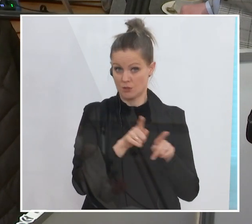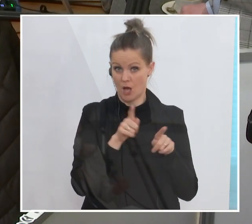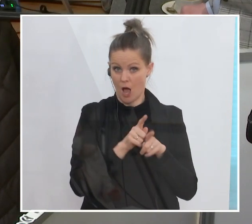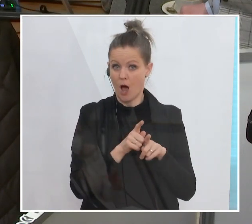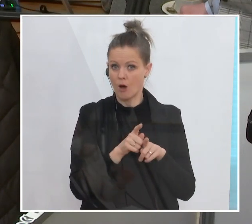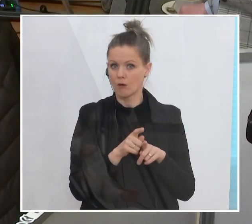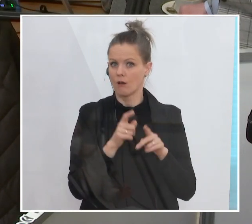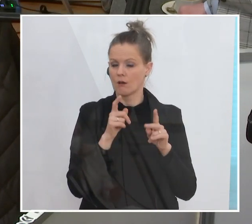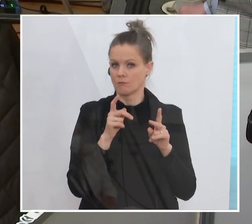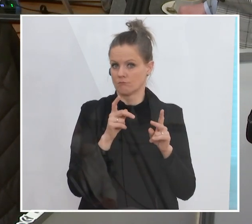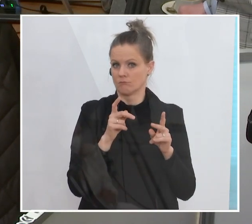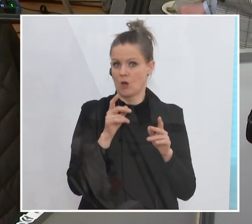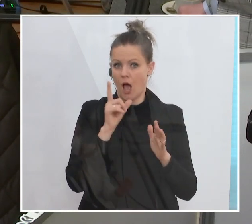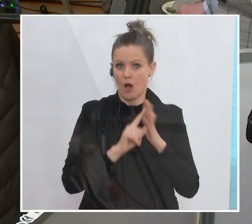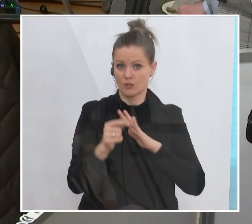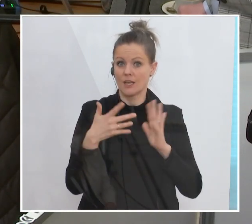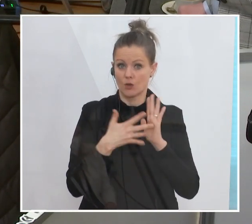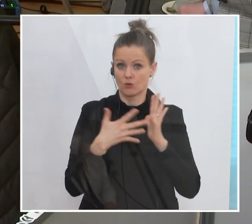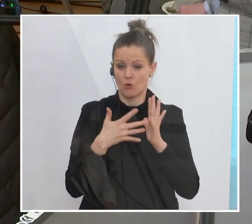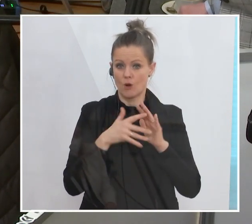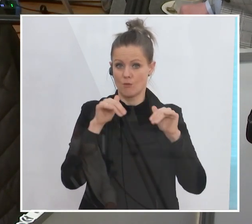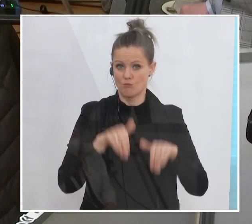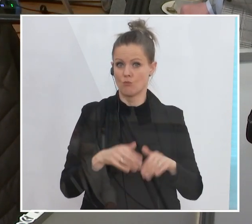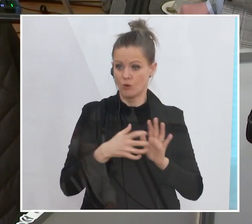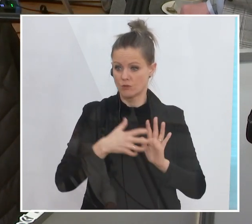dass man diese Ausreisekontrollen doch über einen relativ langen Zeitraum dann aufrechterhält?